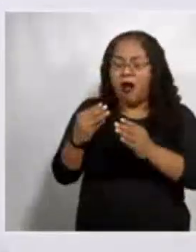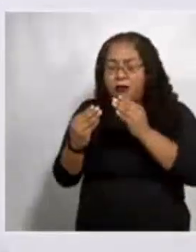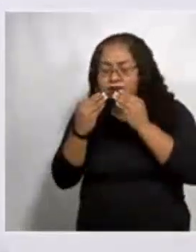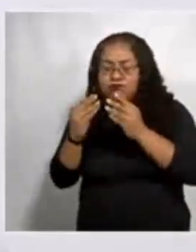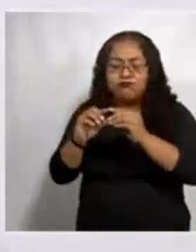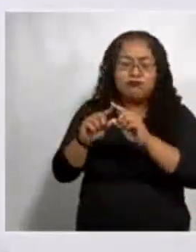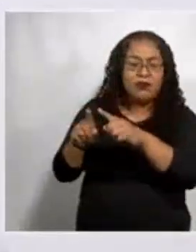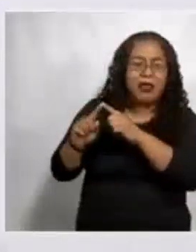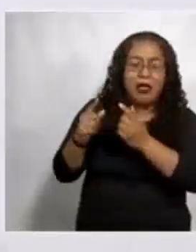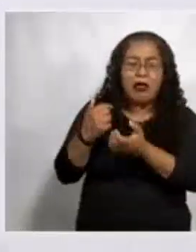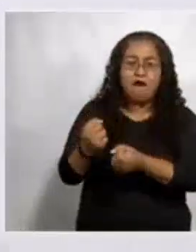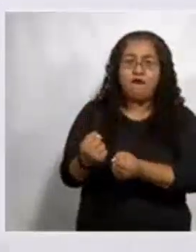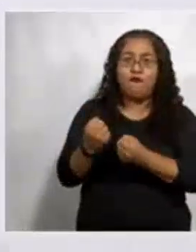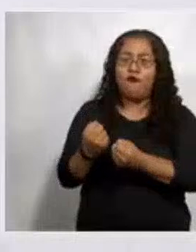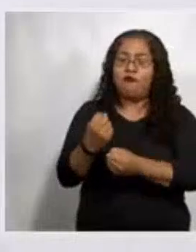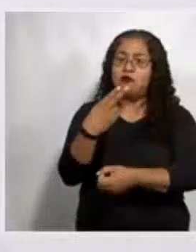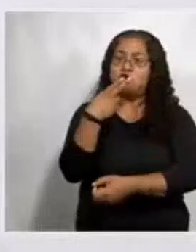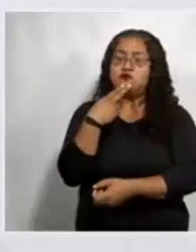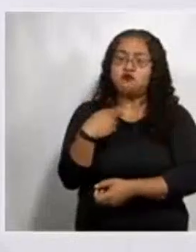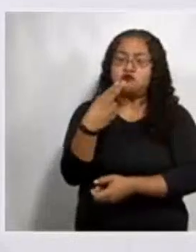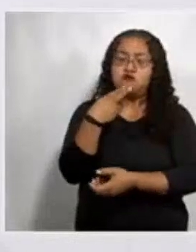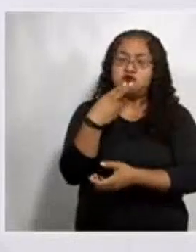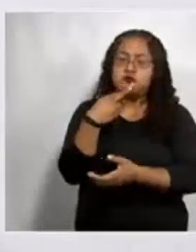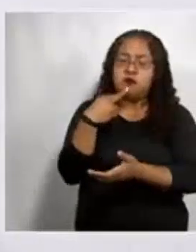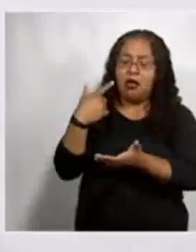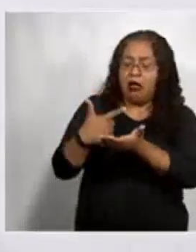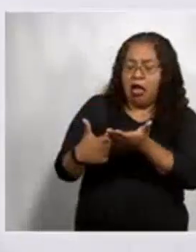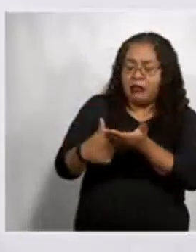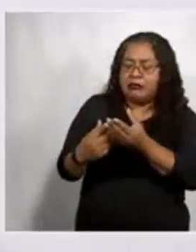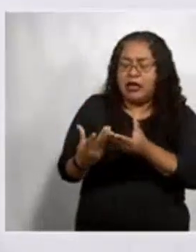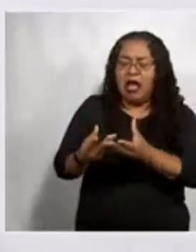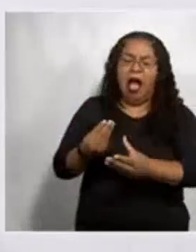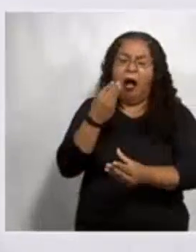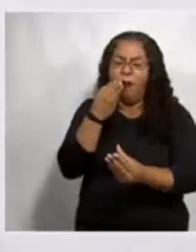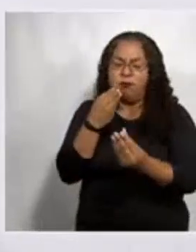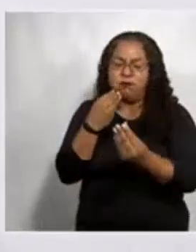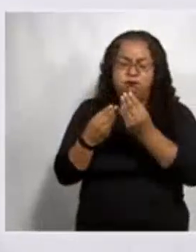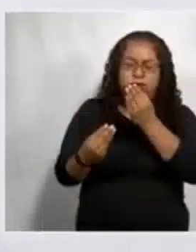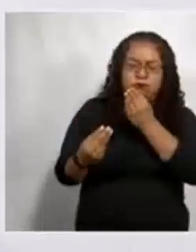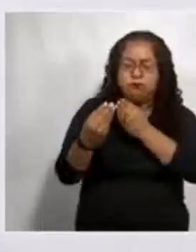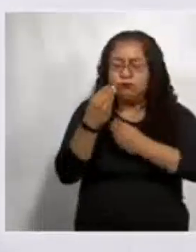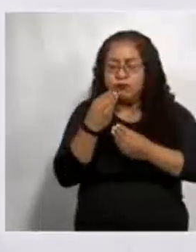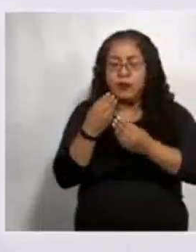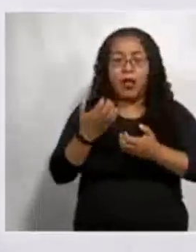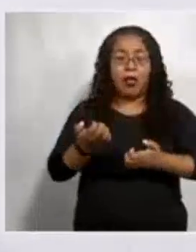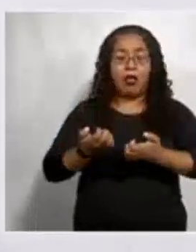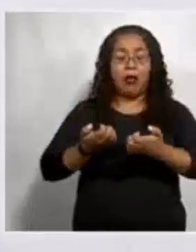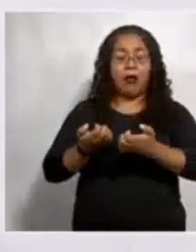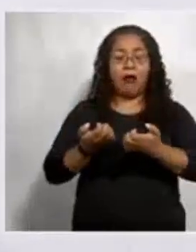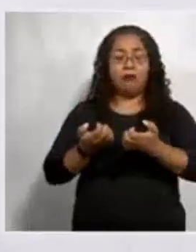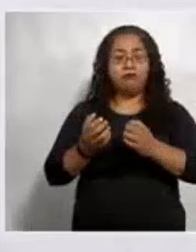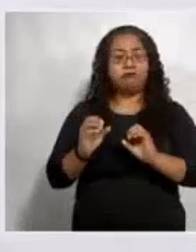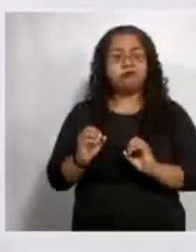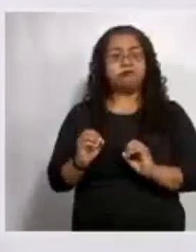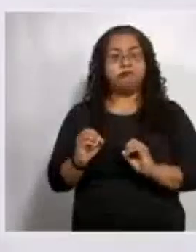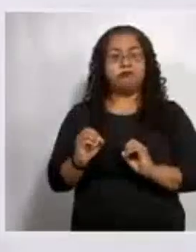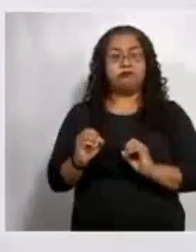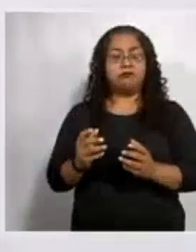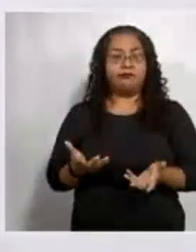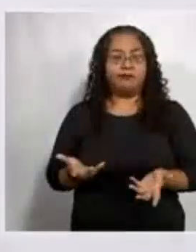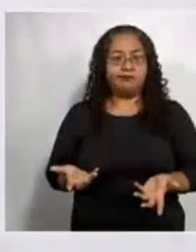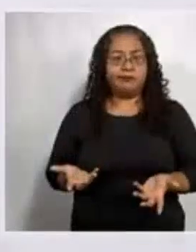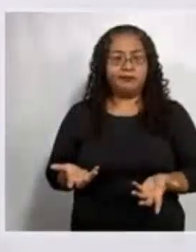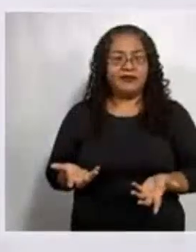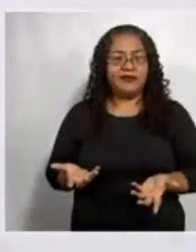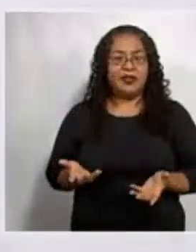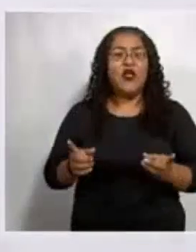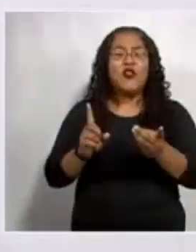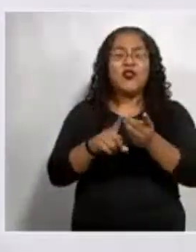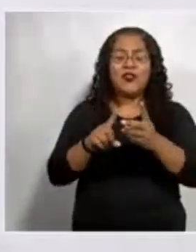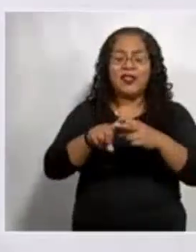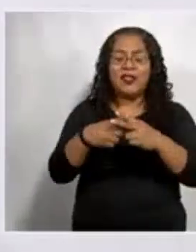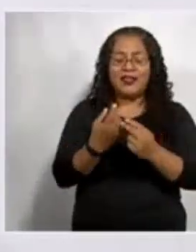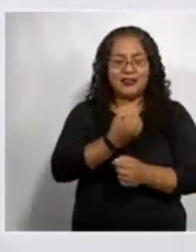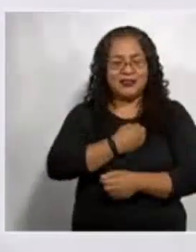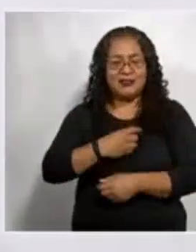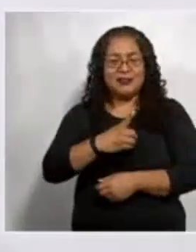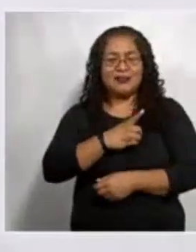grasas saturadas, no hacemos ejercicio. La salud empieza desde uno mismo a cuidarse. Pero también